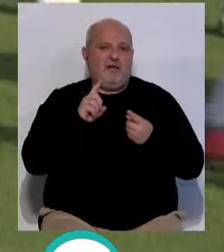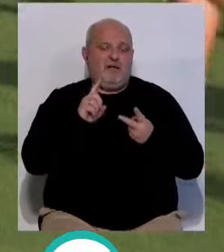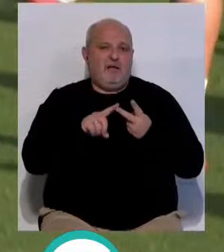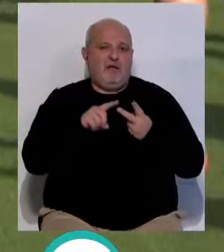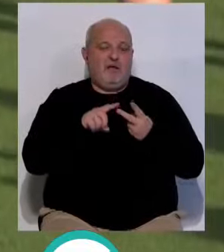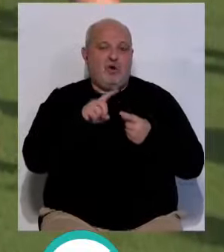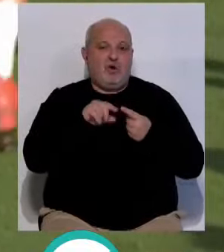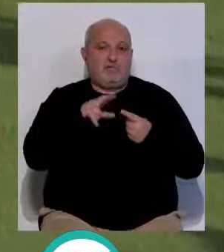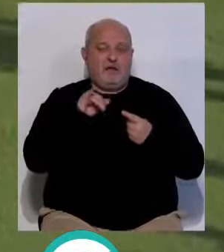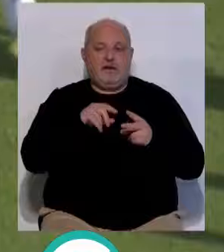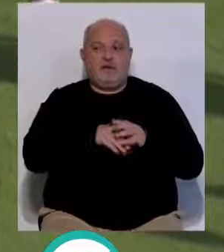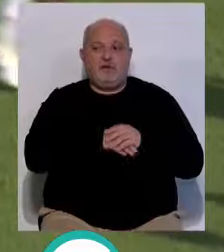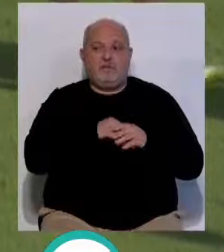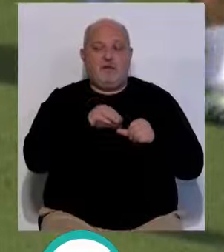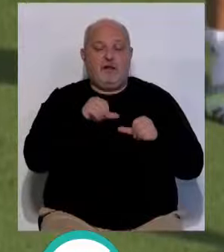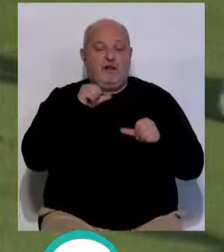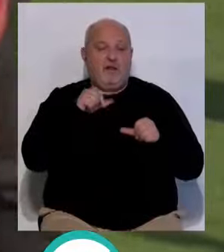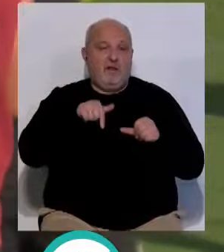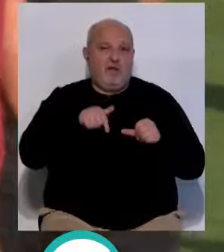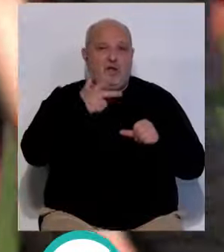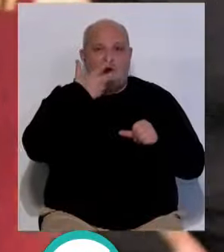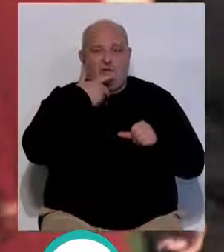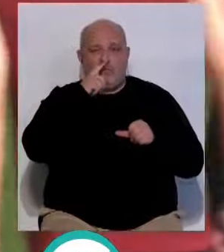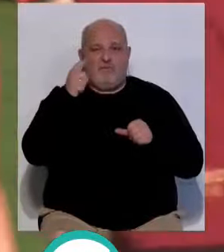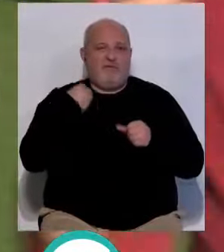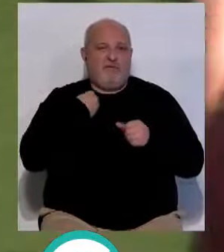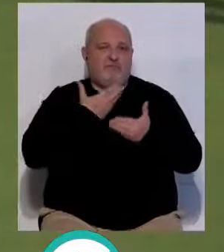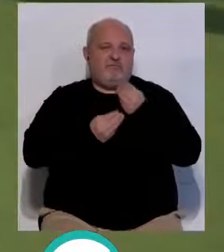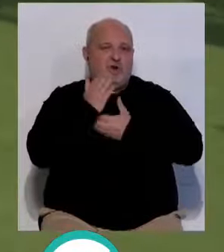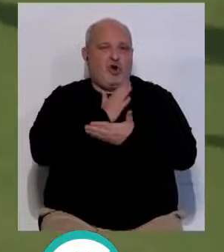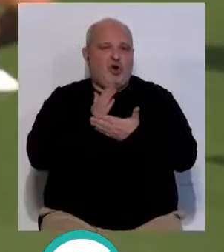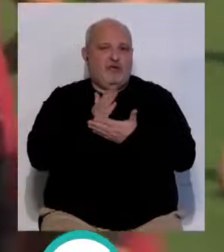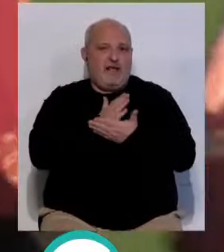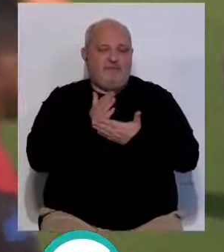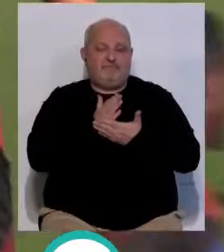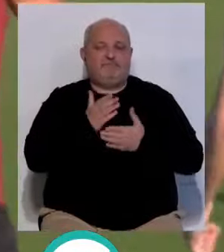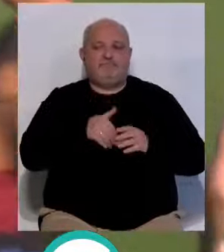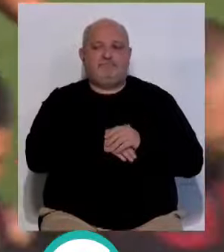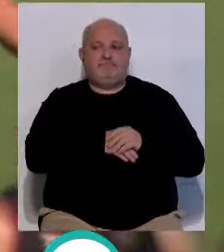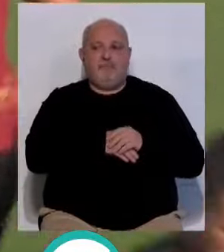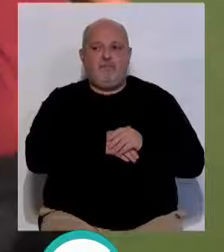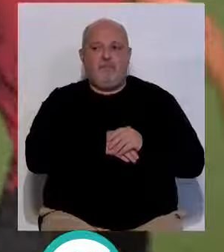José Mari porque es de aquí porque conocemos de hace muchos años porque es un tío entrañable eh